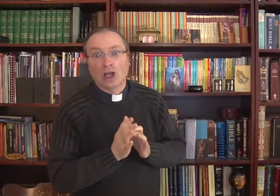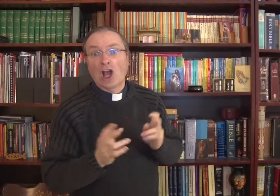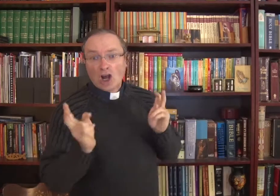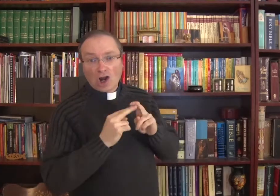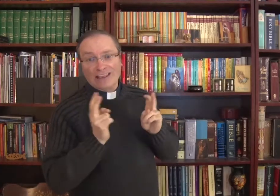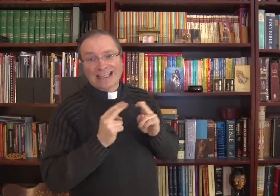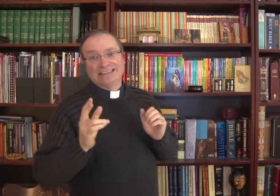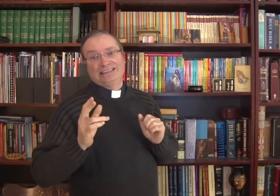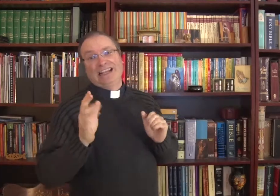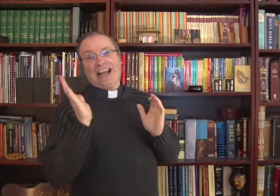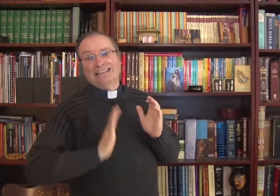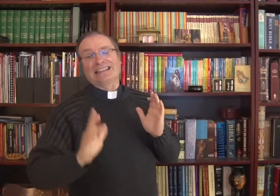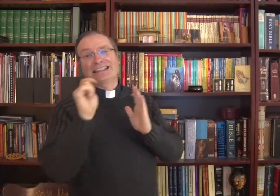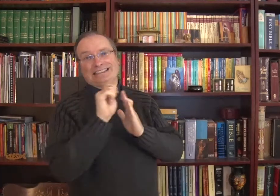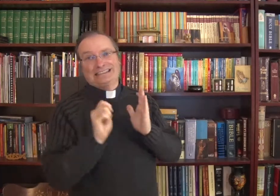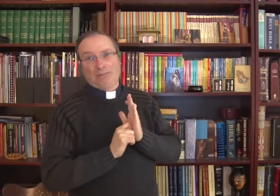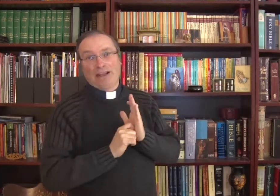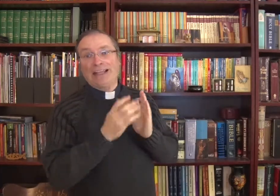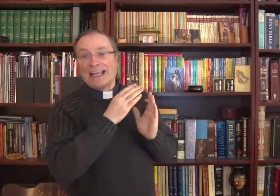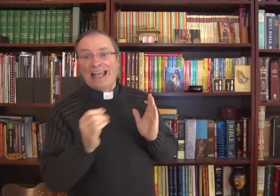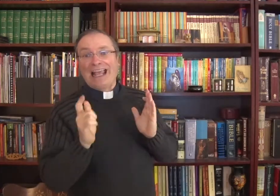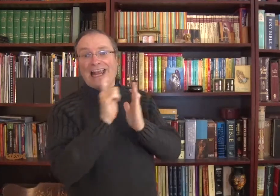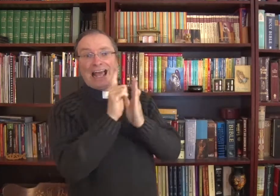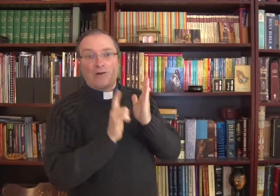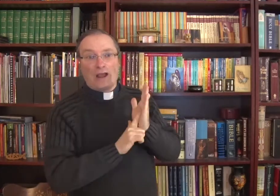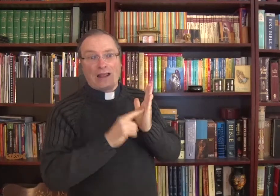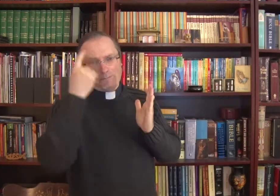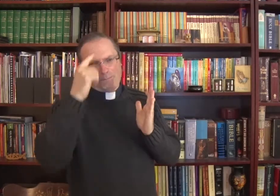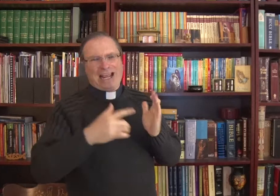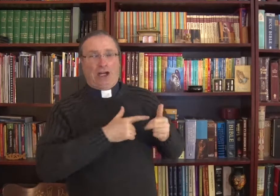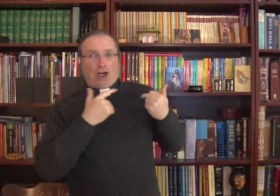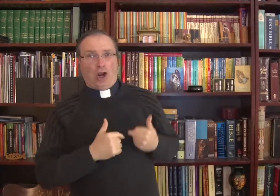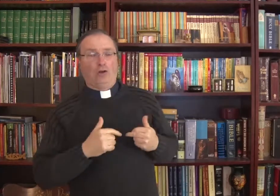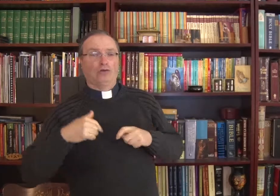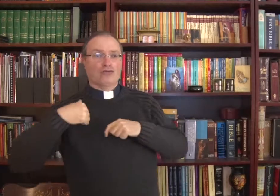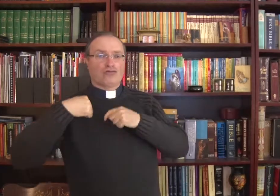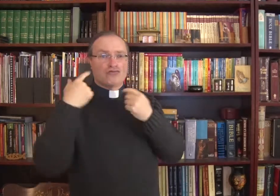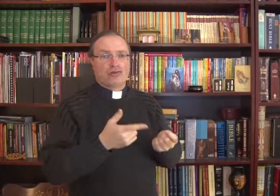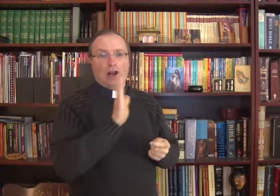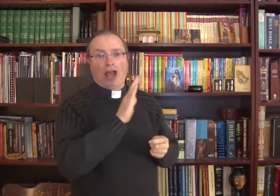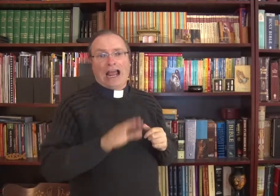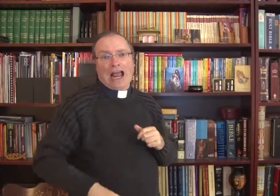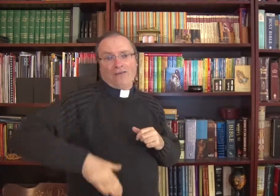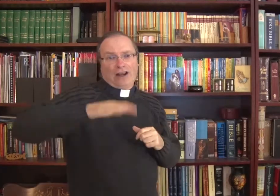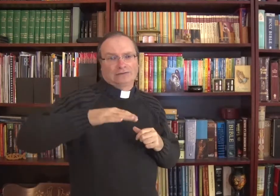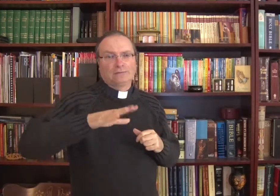connaissent l’Ancien Testament et la loi par cœur depuis leurs enfances,